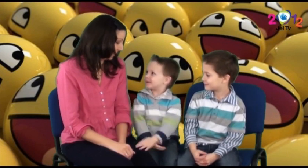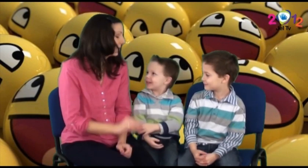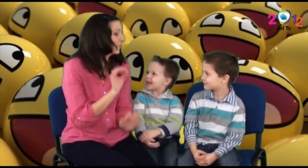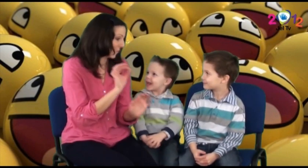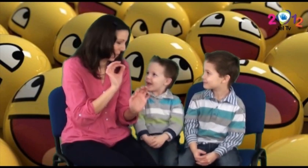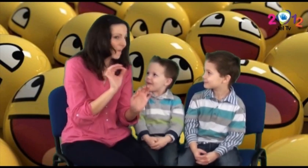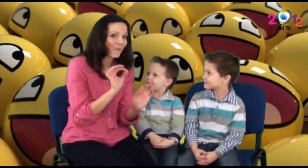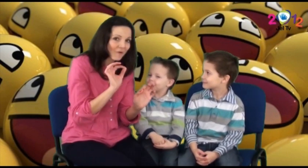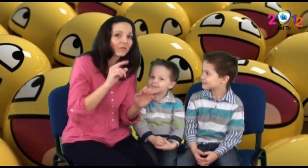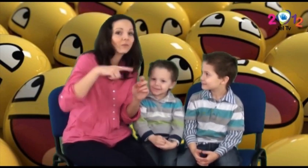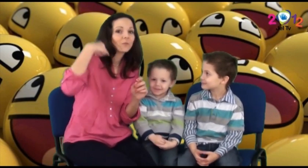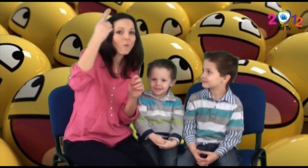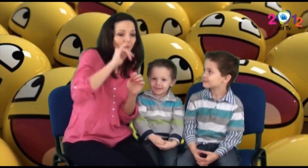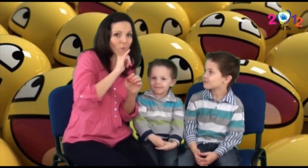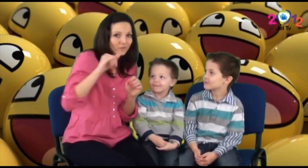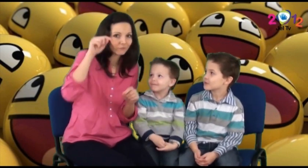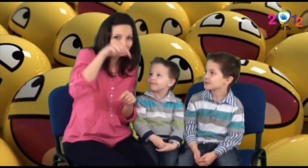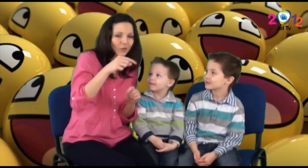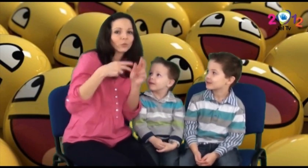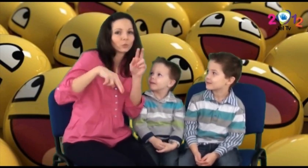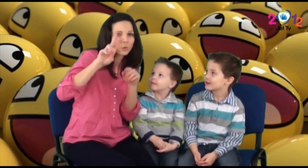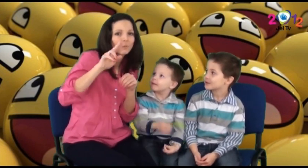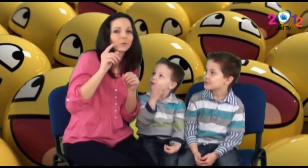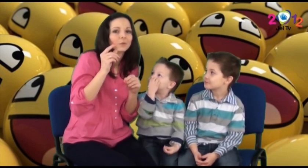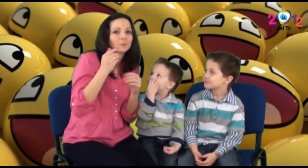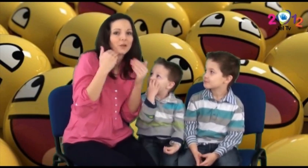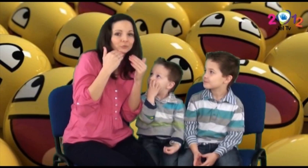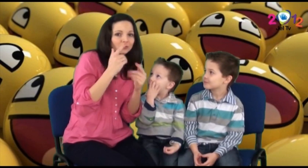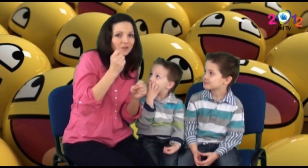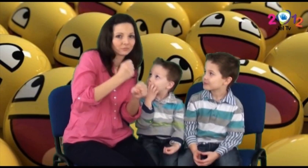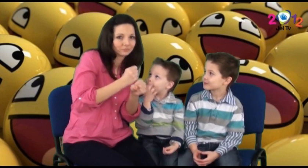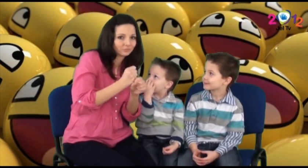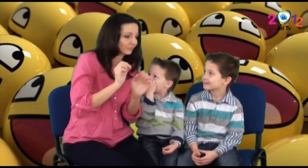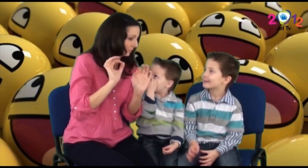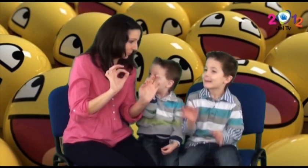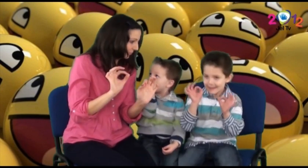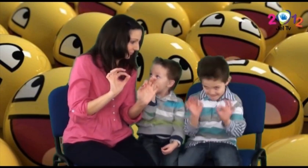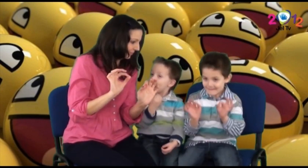Jó! Jövõ évben több mesét készítünk. Jó? - Jó!